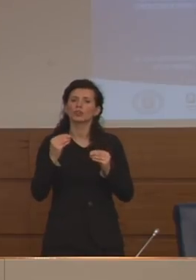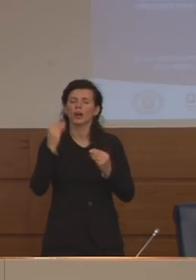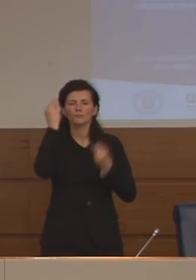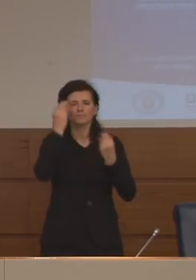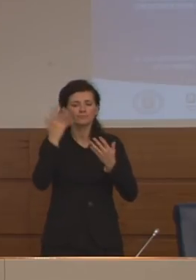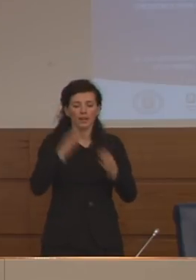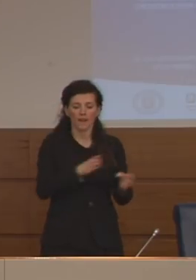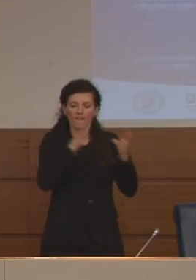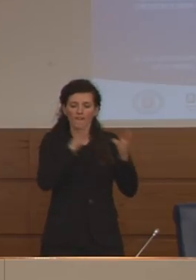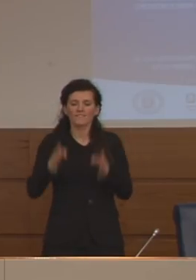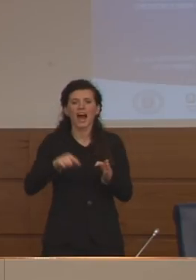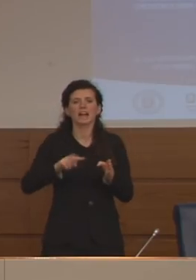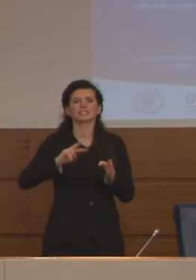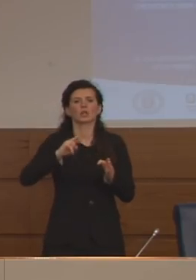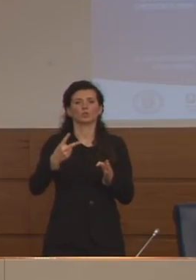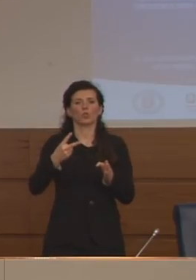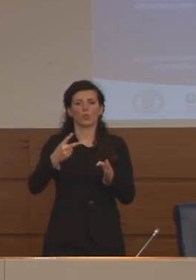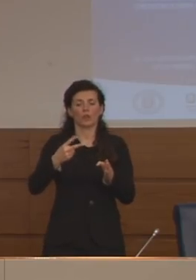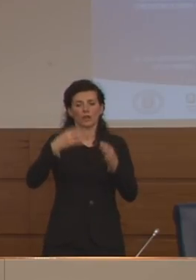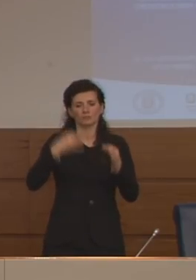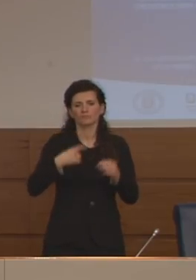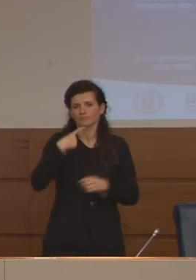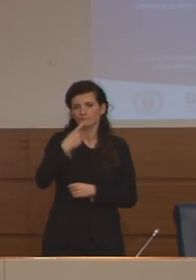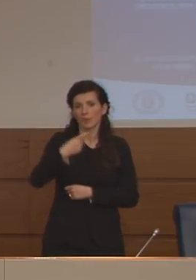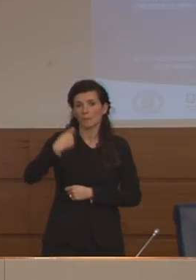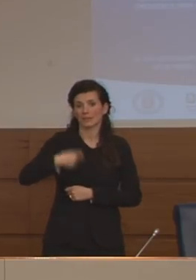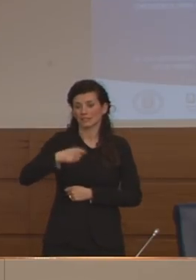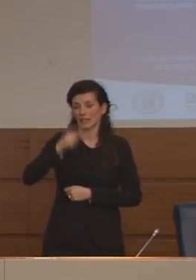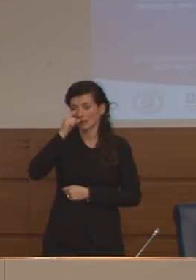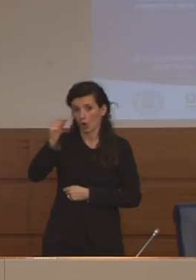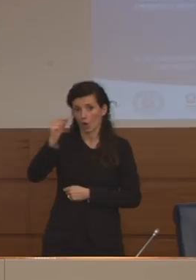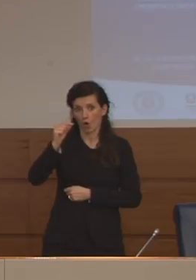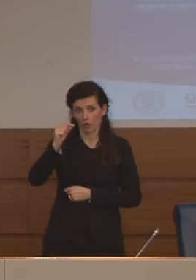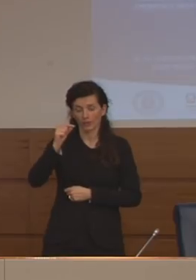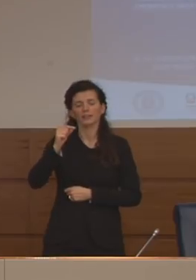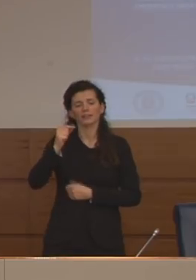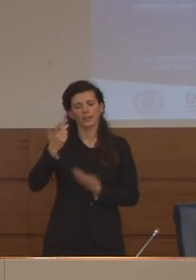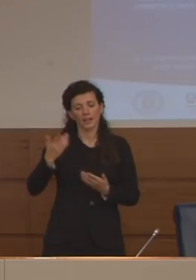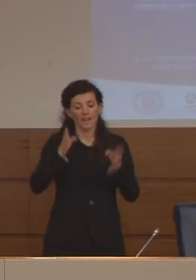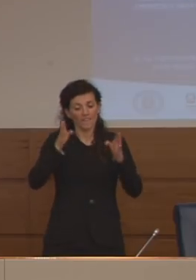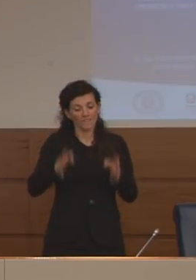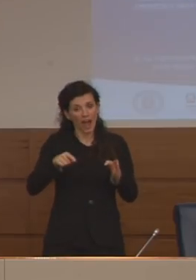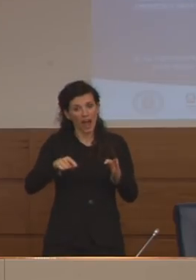Consiglio Conte. E ovviamente questa si può pensare se questi dati si confermano,